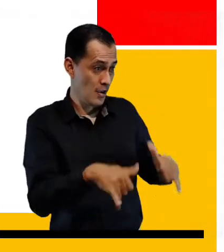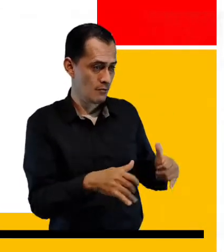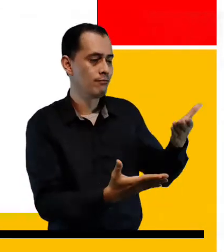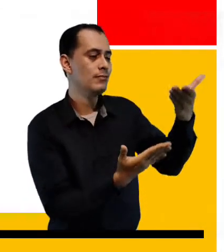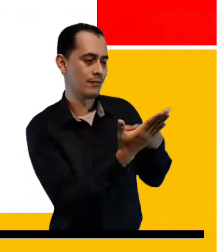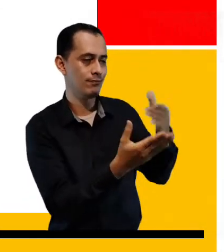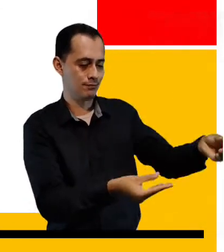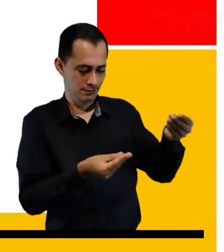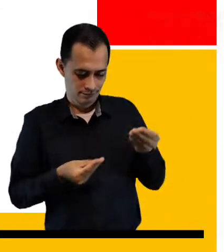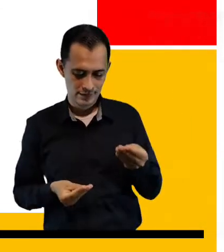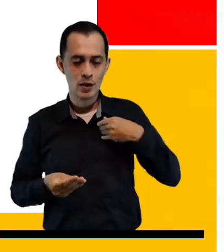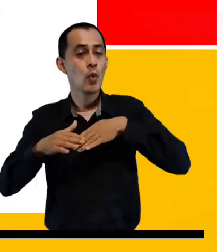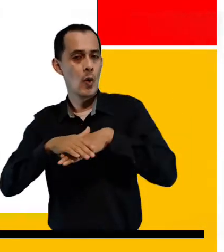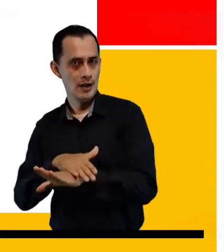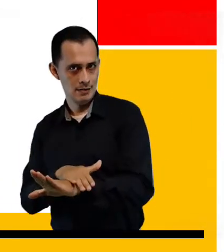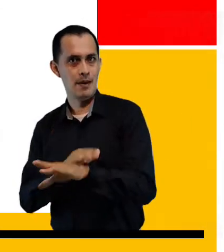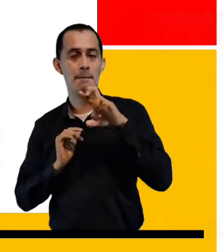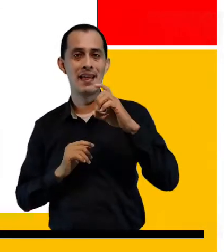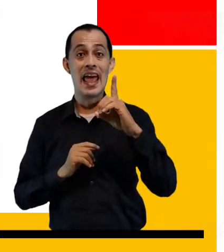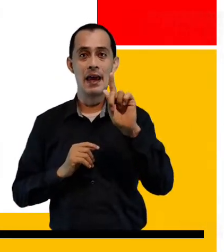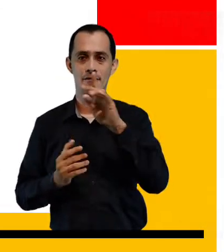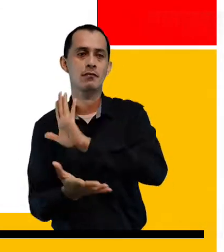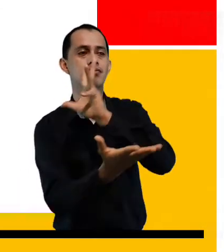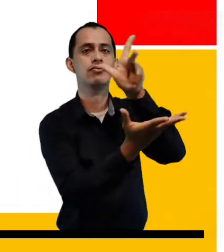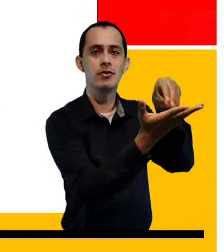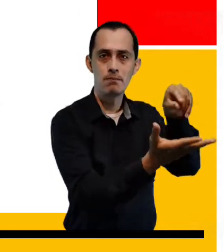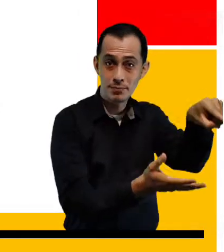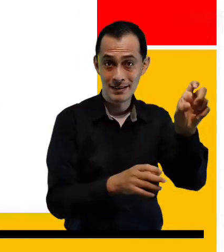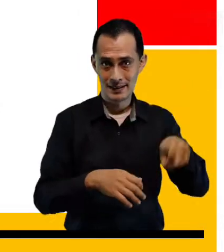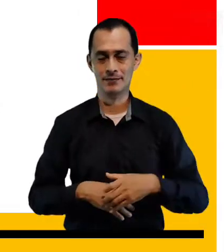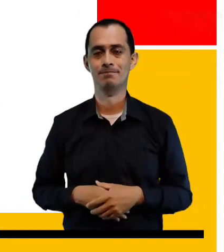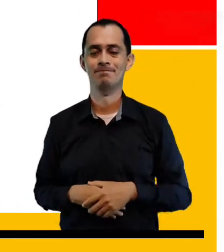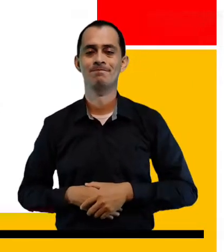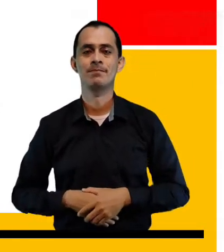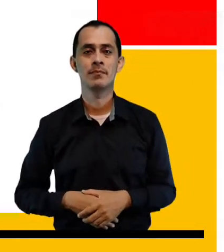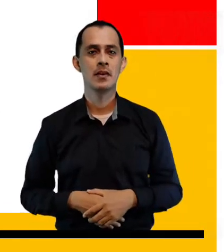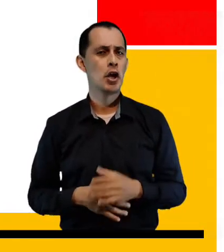donde se ha desarrollado la función profesional, y finalmente el formulario de gerencia pública,